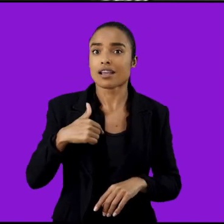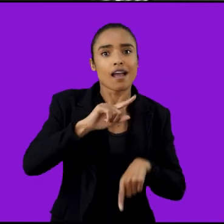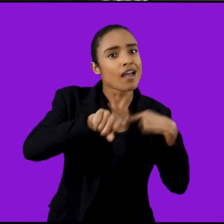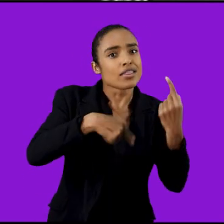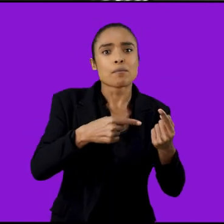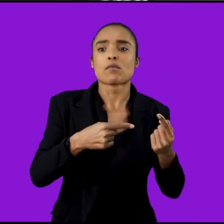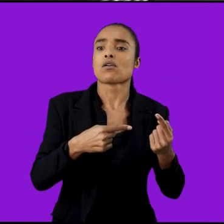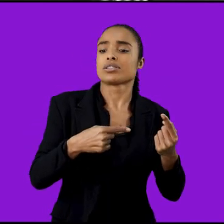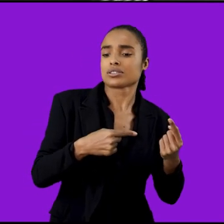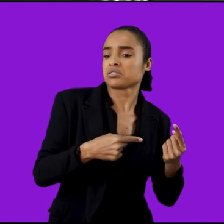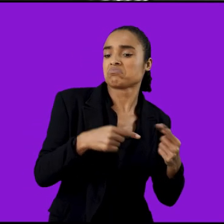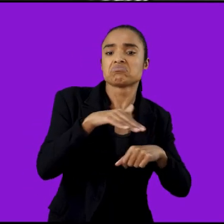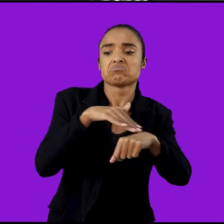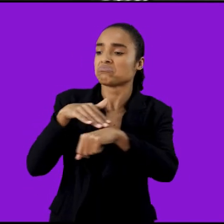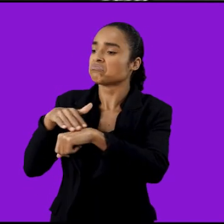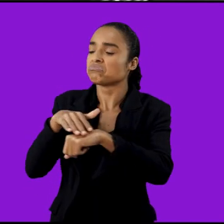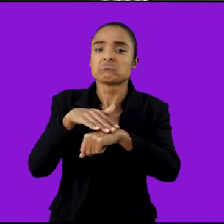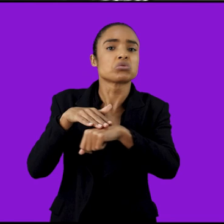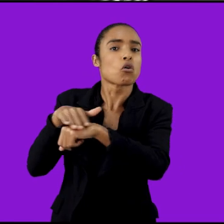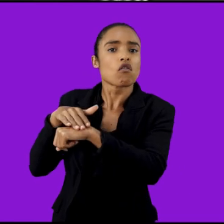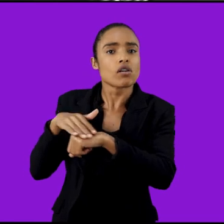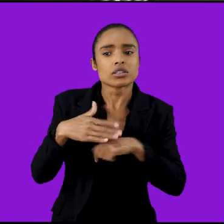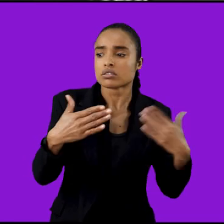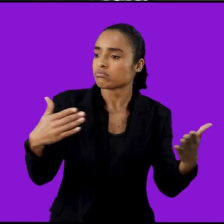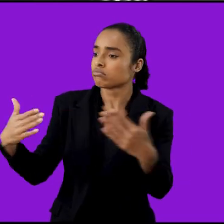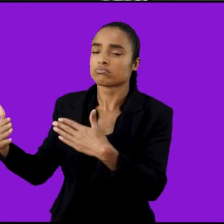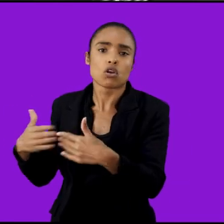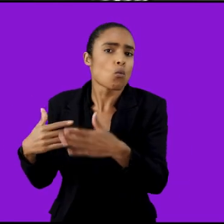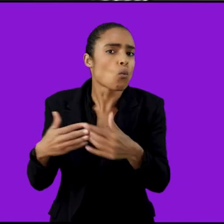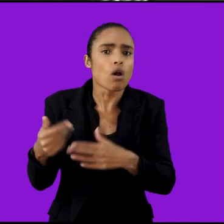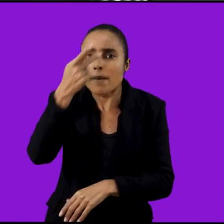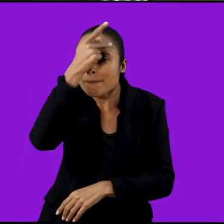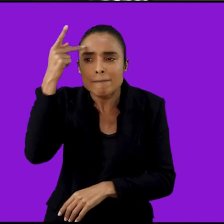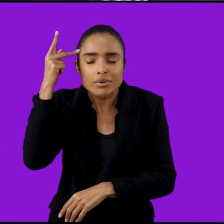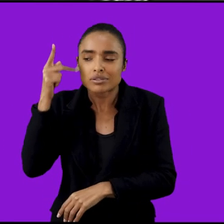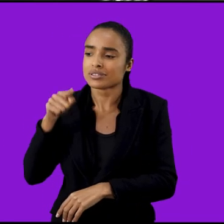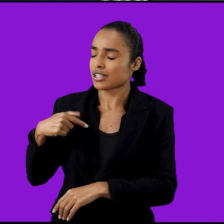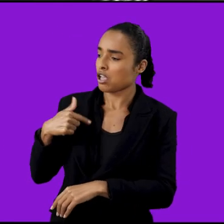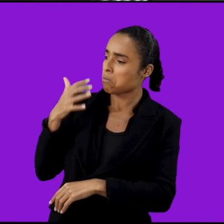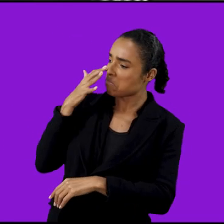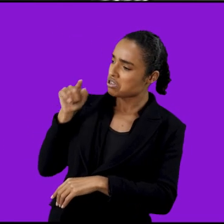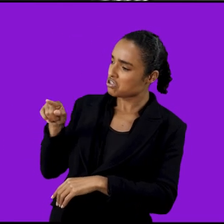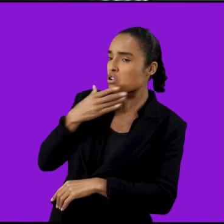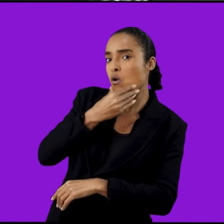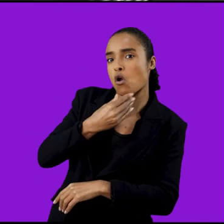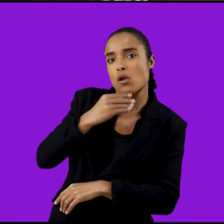com todo mundo. Assim, sem, né? Sem muitos… Com todo mundo Melindres, entendeu? Eu falava assim: “Não, esse cara é muito…”, Caju e Castanha